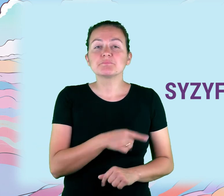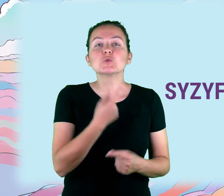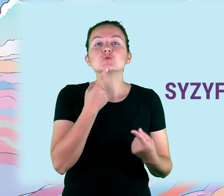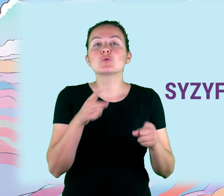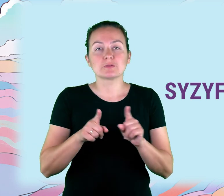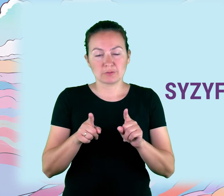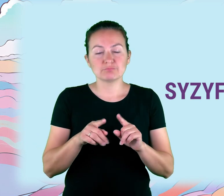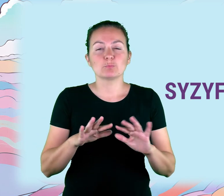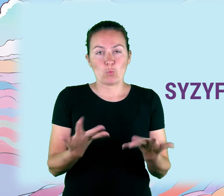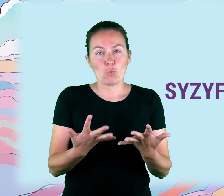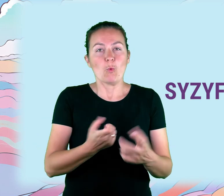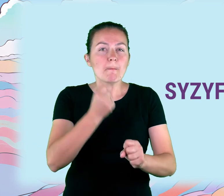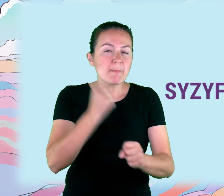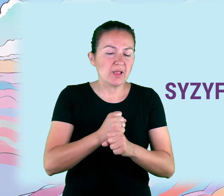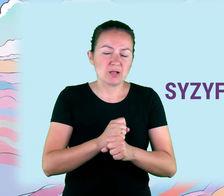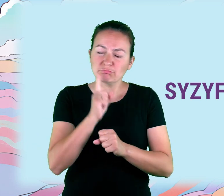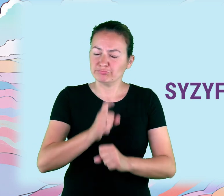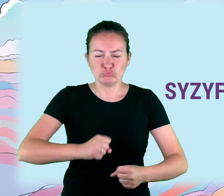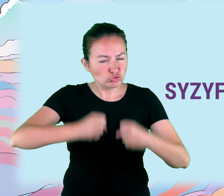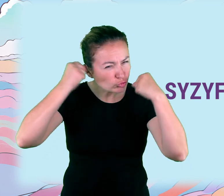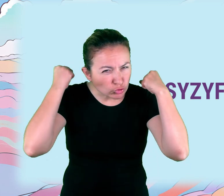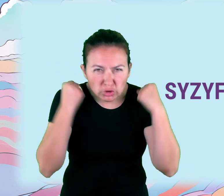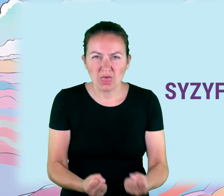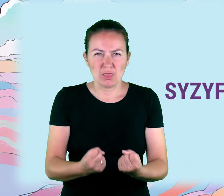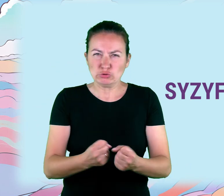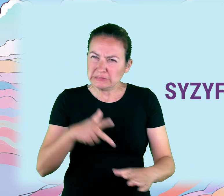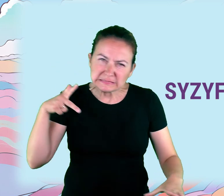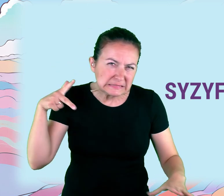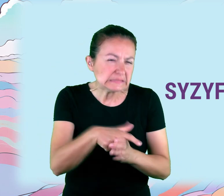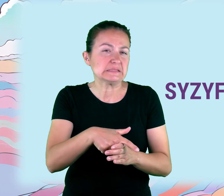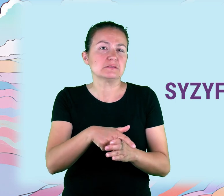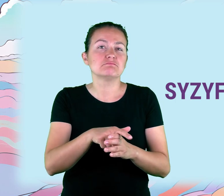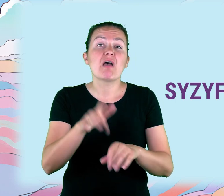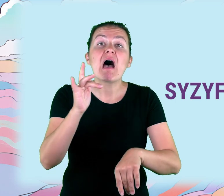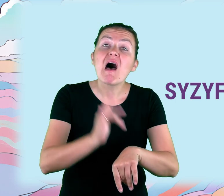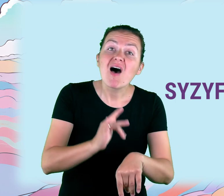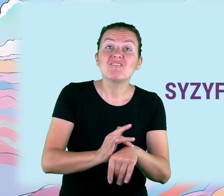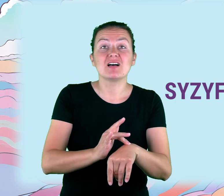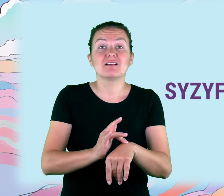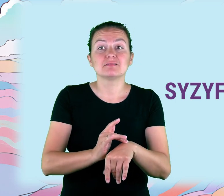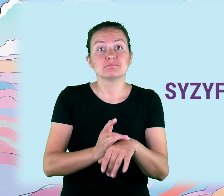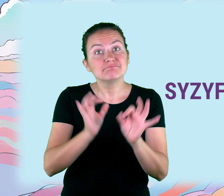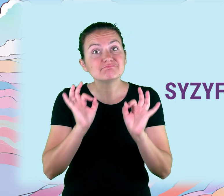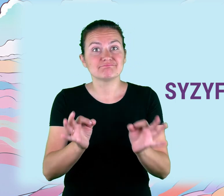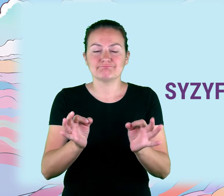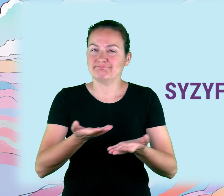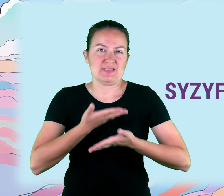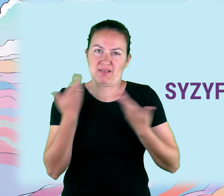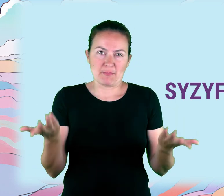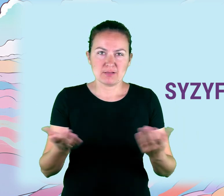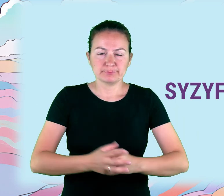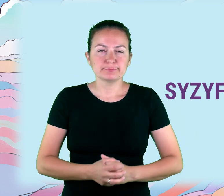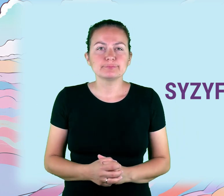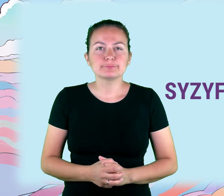Praca, która jest bardzo trudna i nie daje efektów.